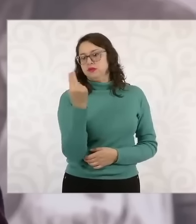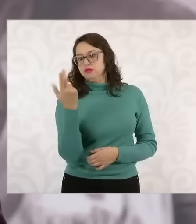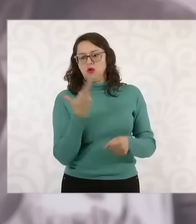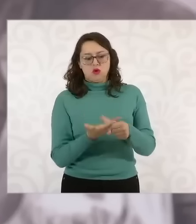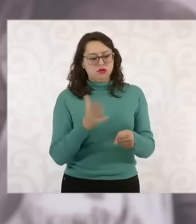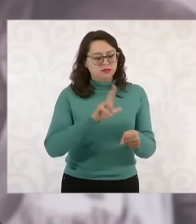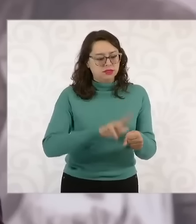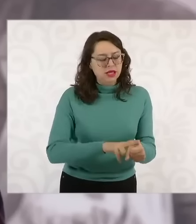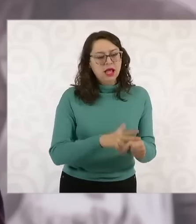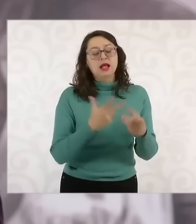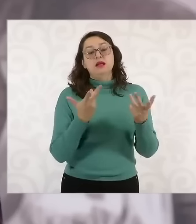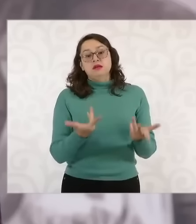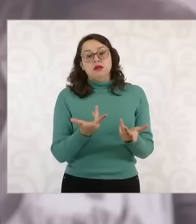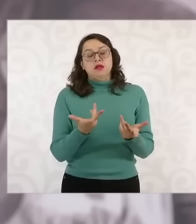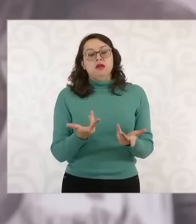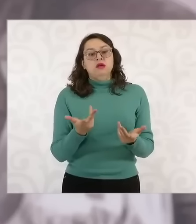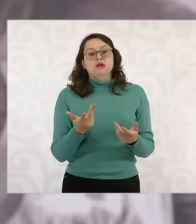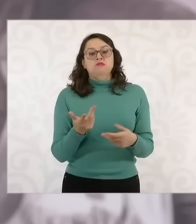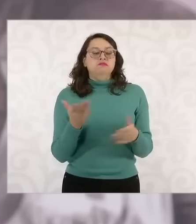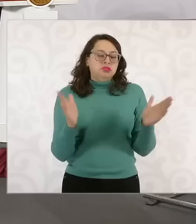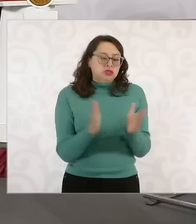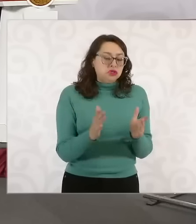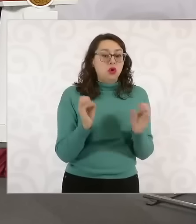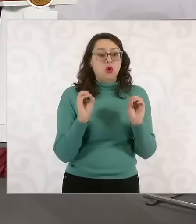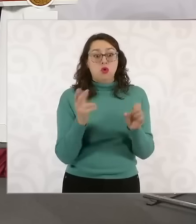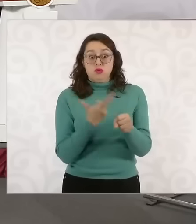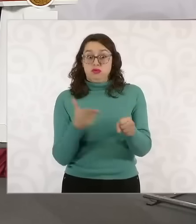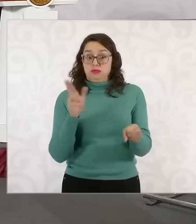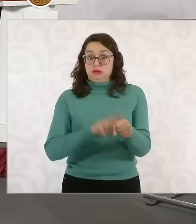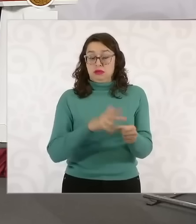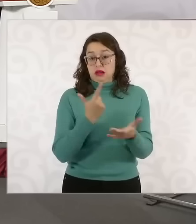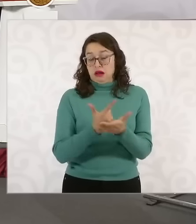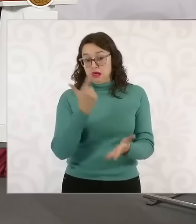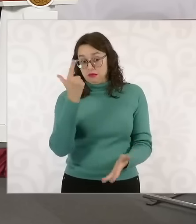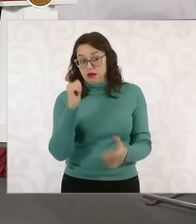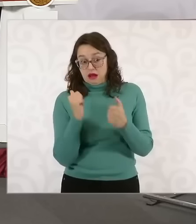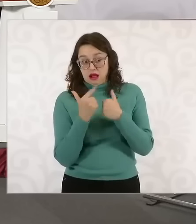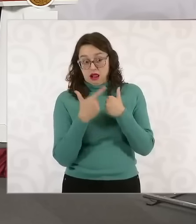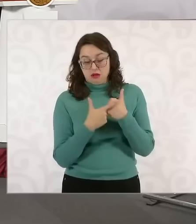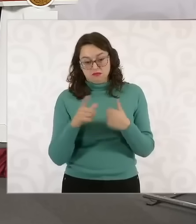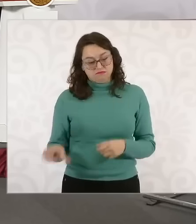que muy pocos tengan que ir a un hospital por una necesidad, nos nos podamos identificar y tengamos